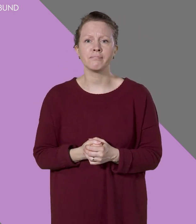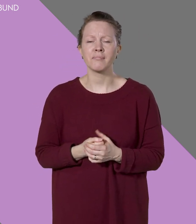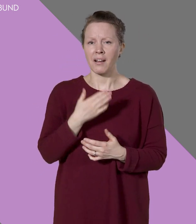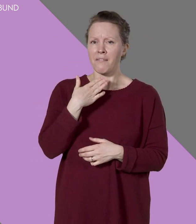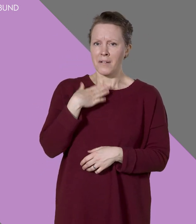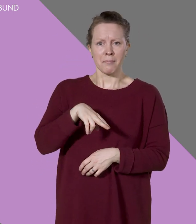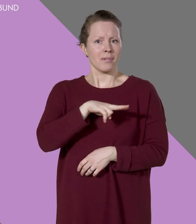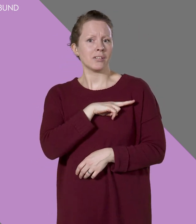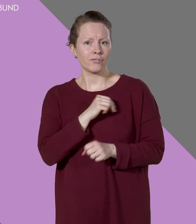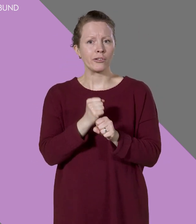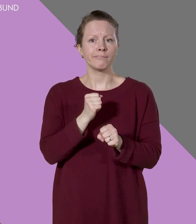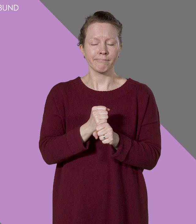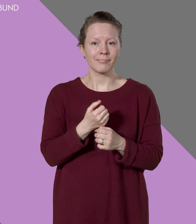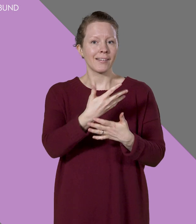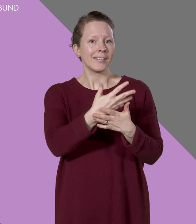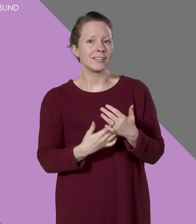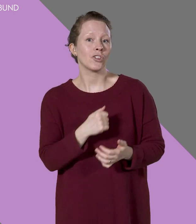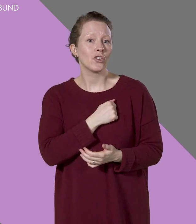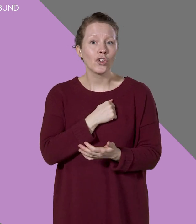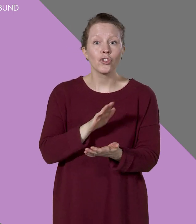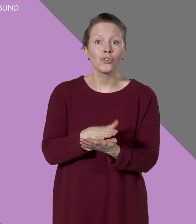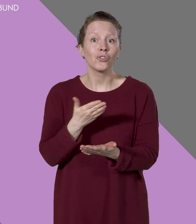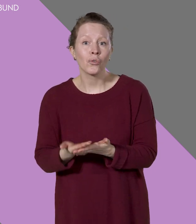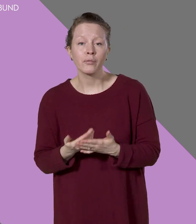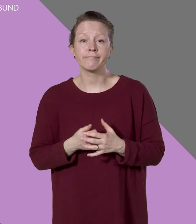Och vem ansvarar för listan över nödtolkar?